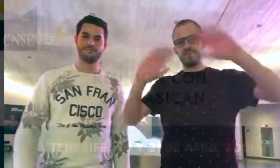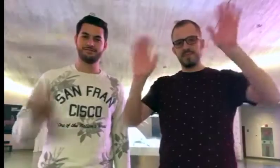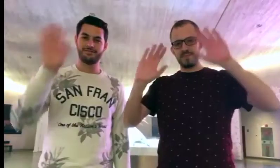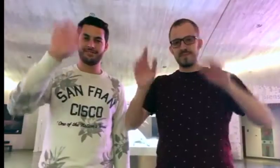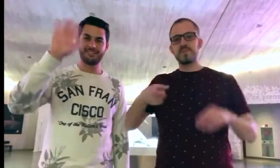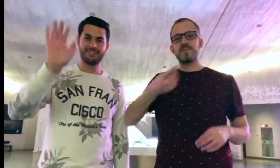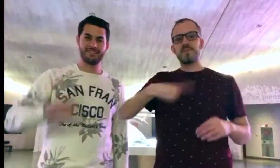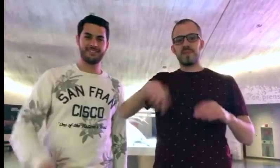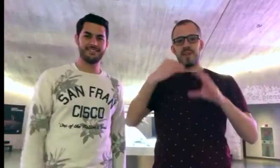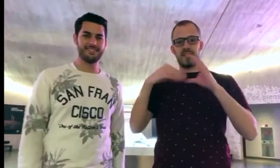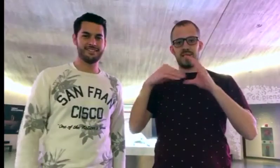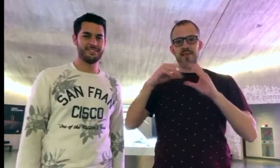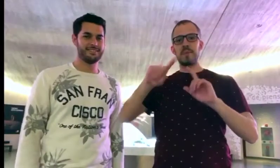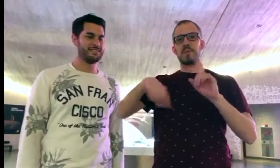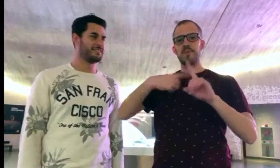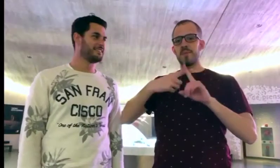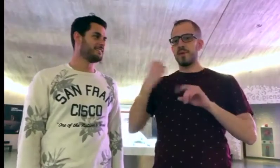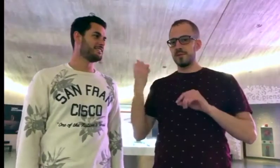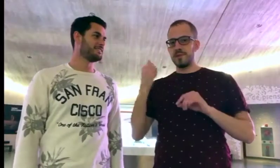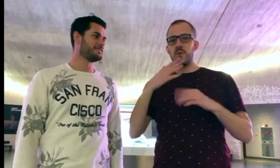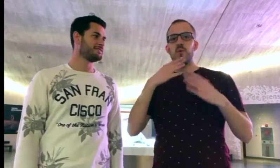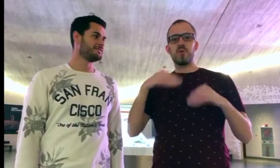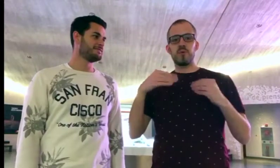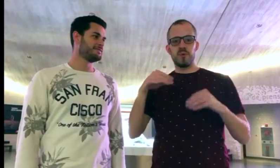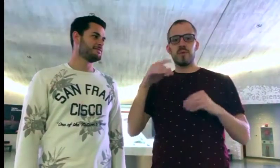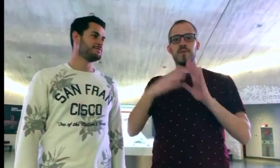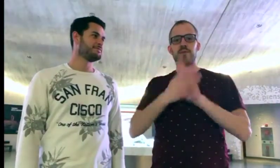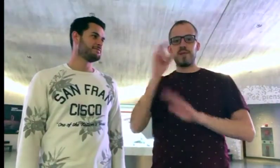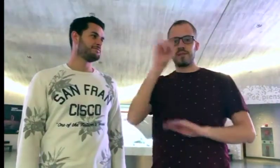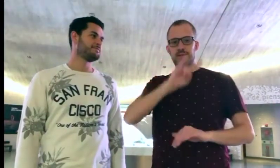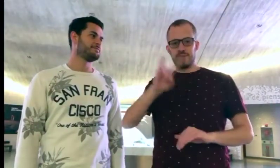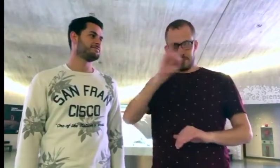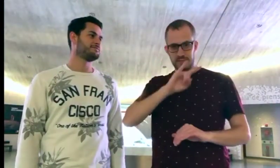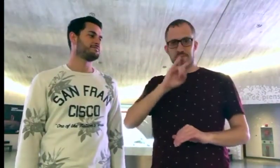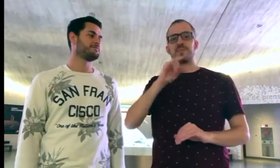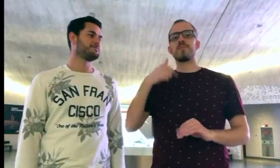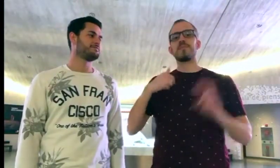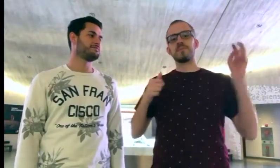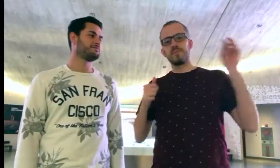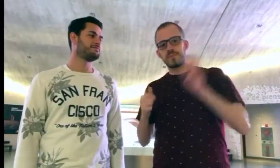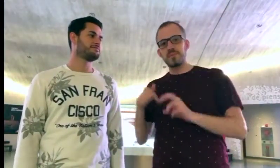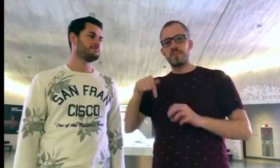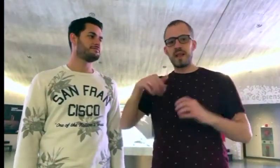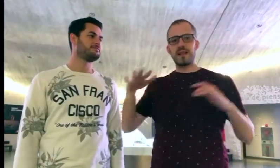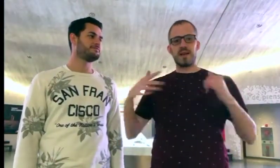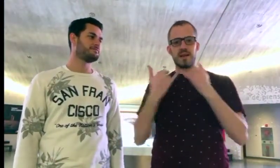¡Hola! La CJS-CNSE y CJS-FASICAN nos hemos reunido en Tenerife